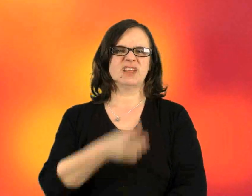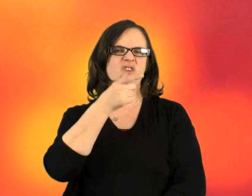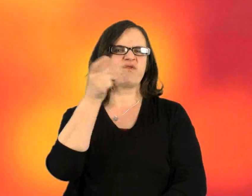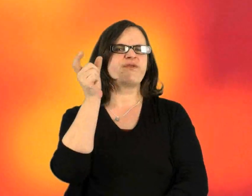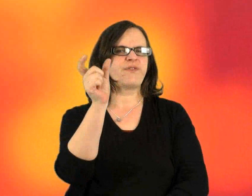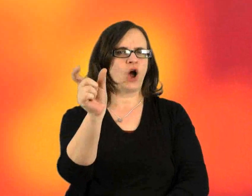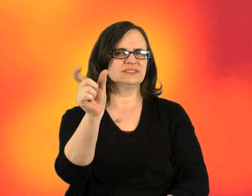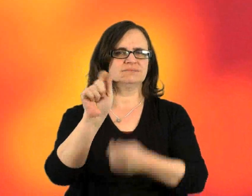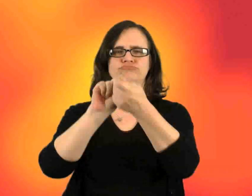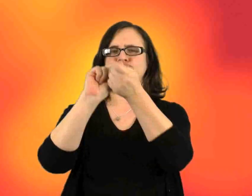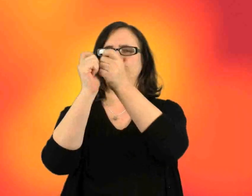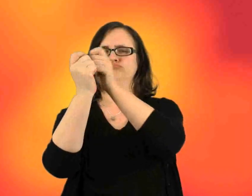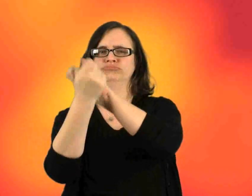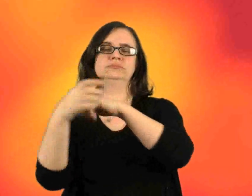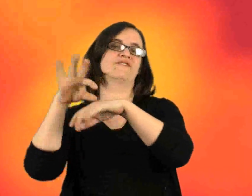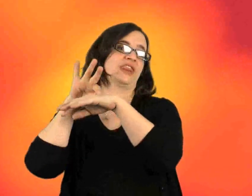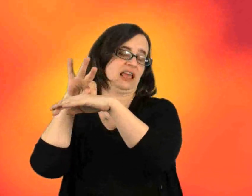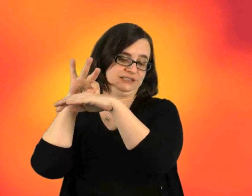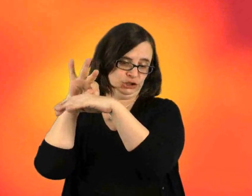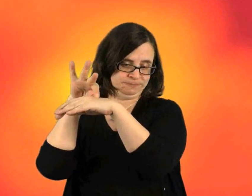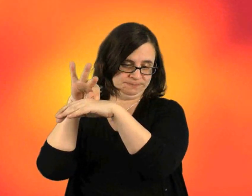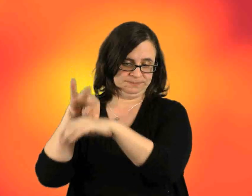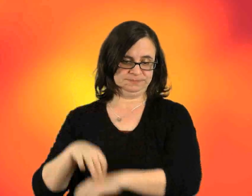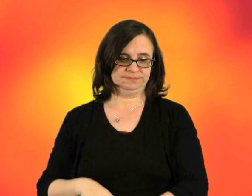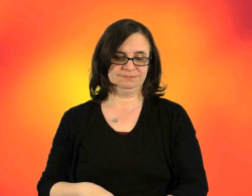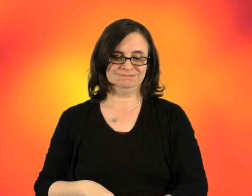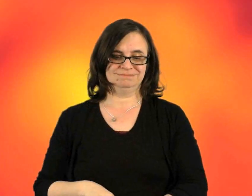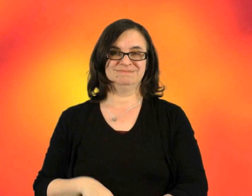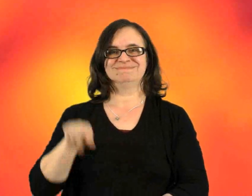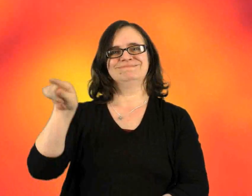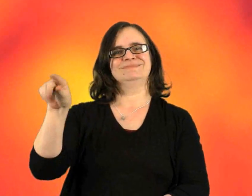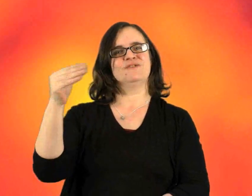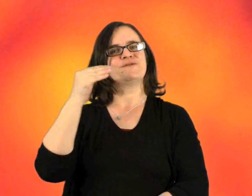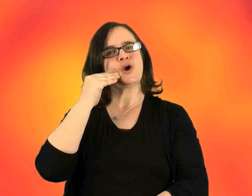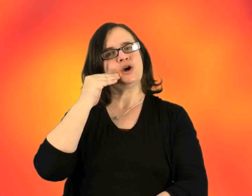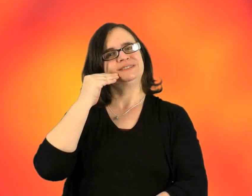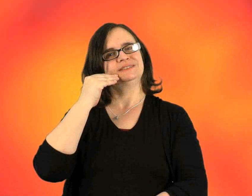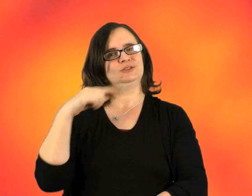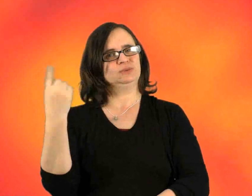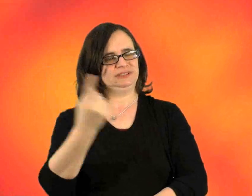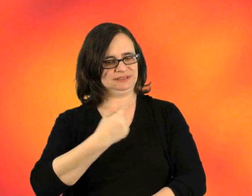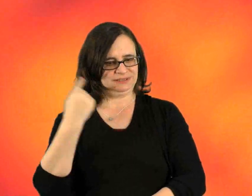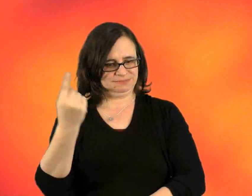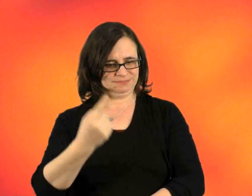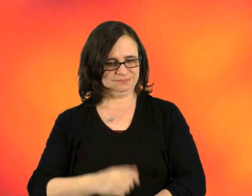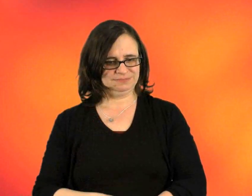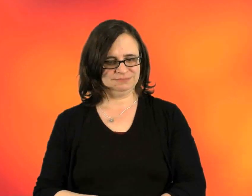Das Wort hat sich verwandelt in Fleisch Dann wohnte es bei uns